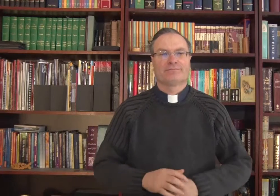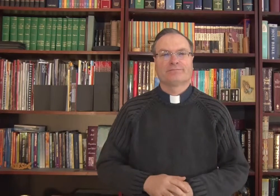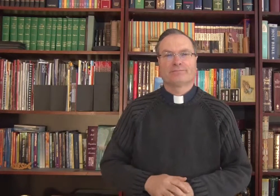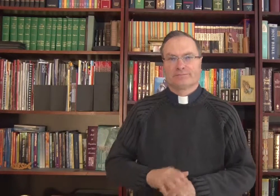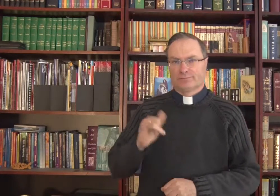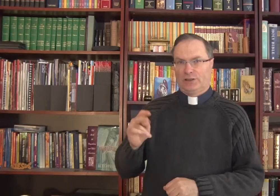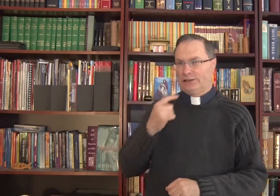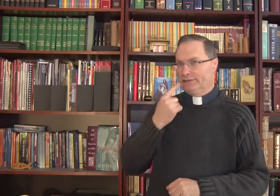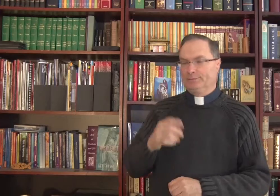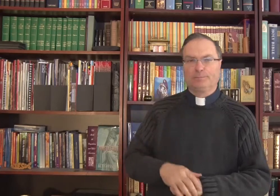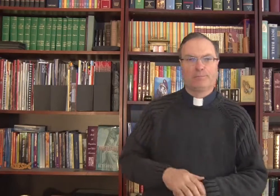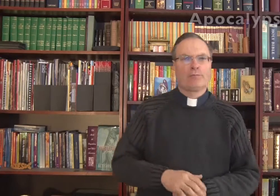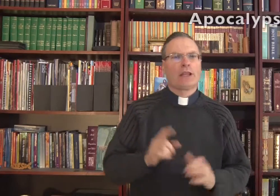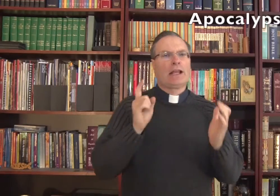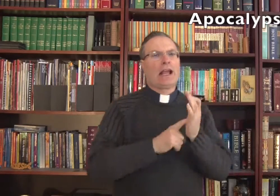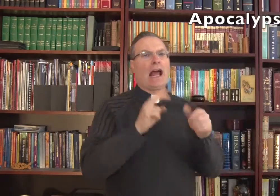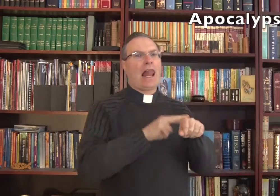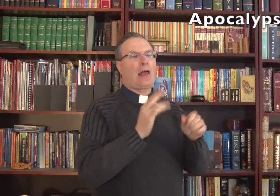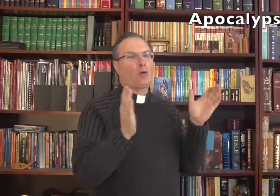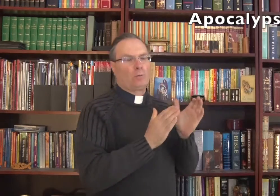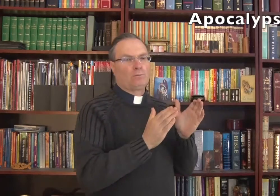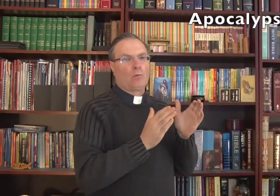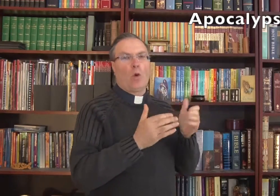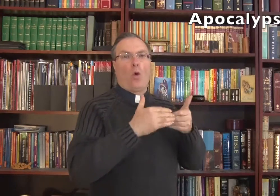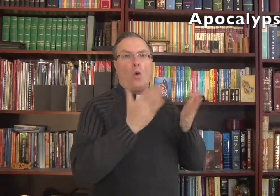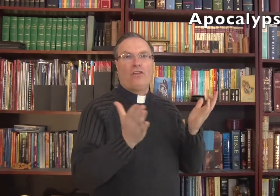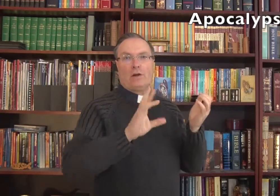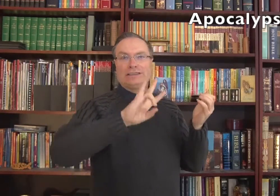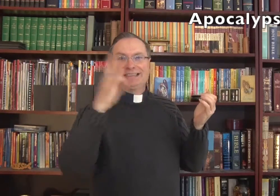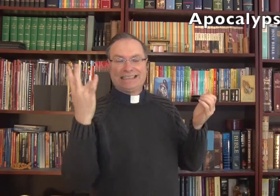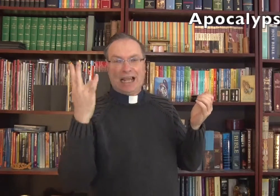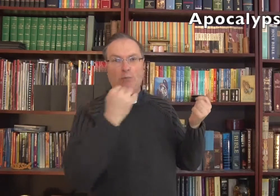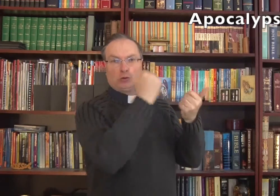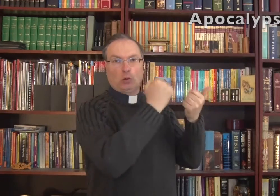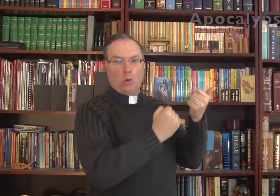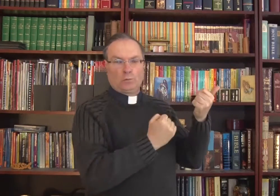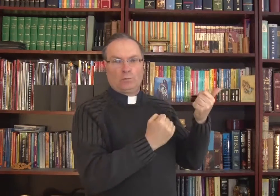Jean disait: «Quand l'Agneau ouvrit le septième sceau,